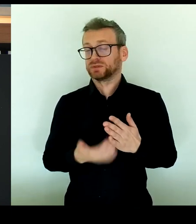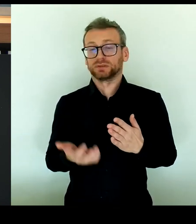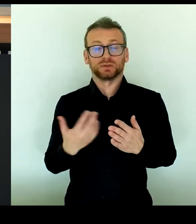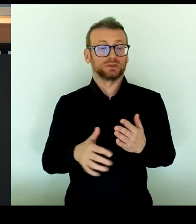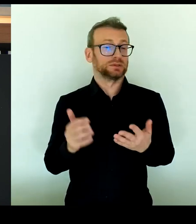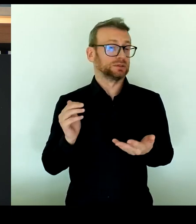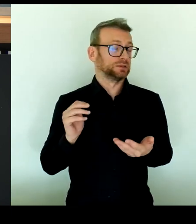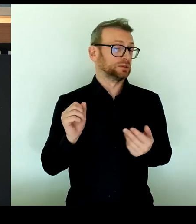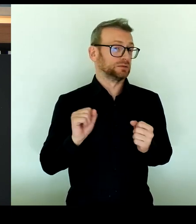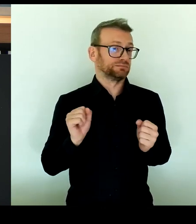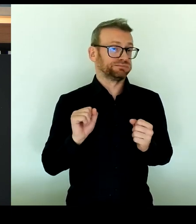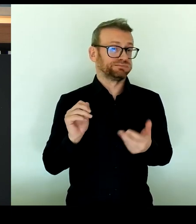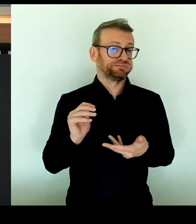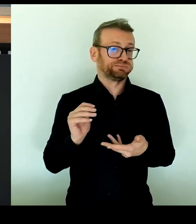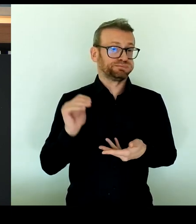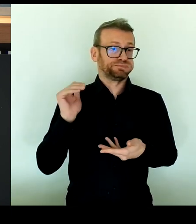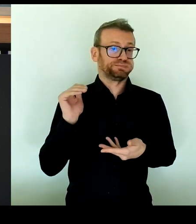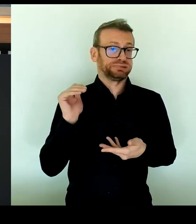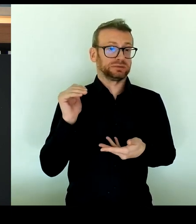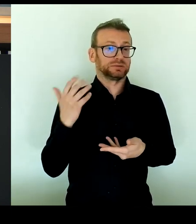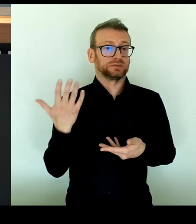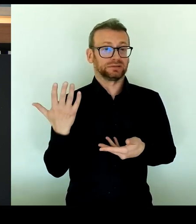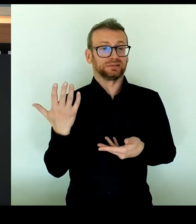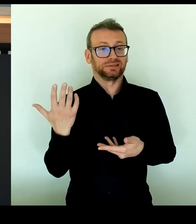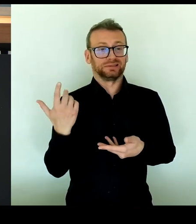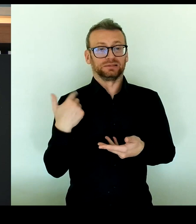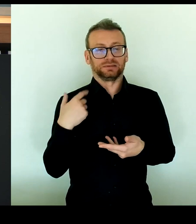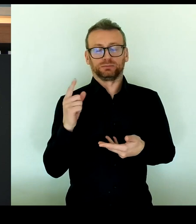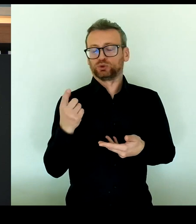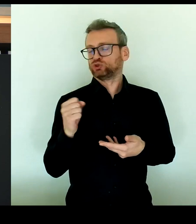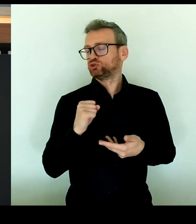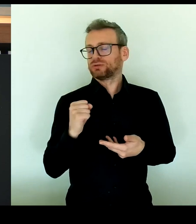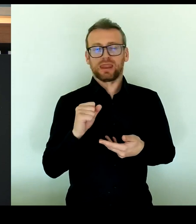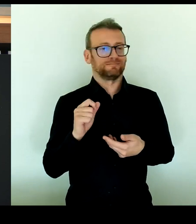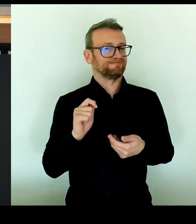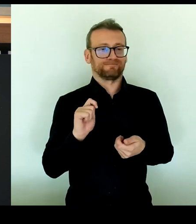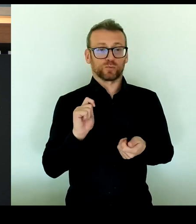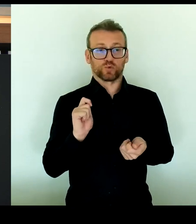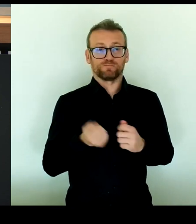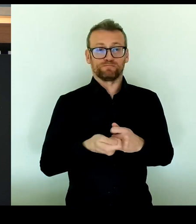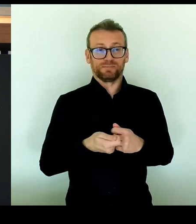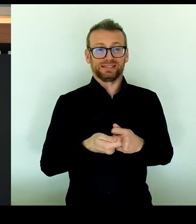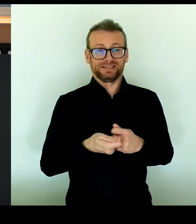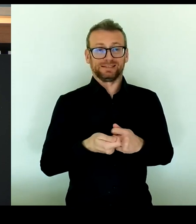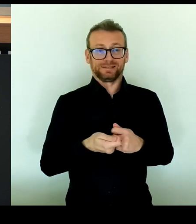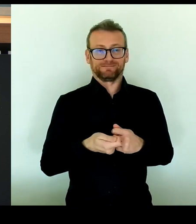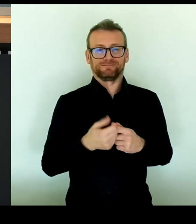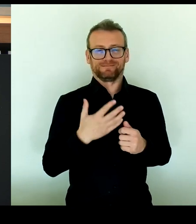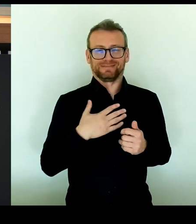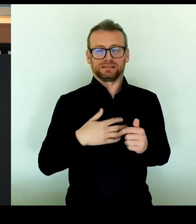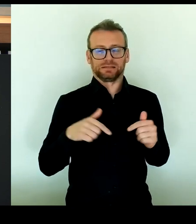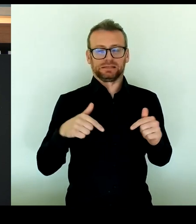Es gab kaum datenschutzrechtliche Regelungen, die dafür sorgten, dass Kinder und Jugendliche im